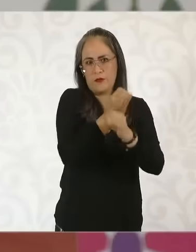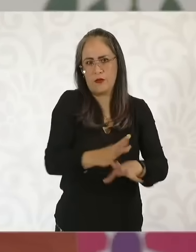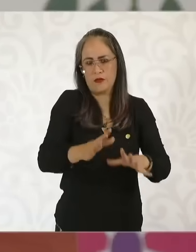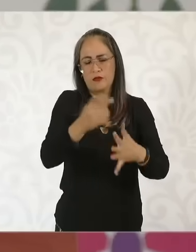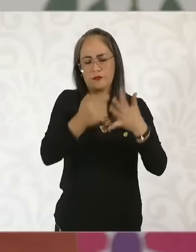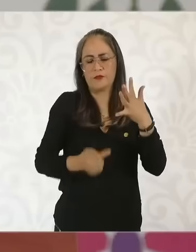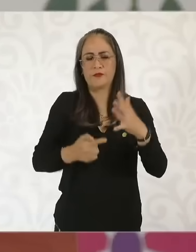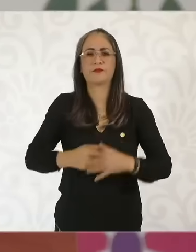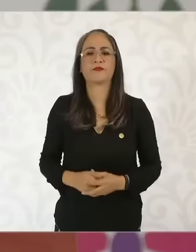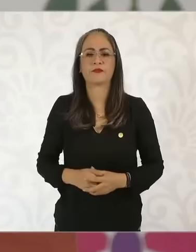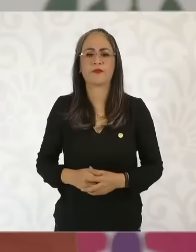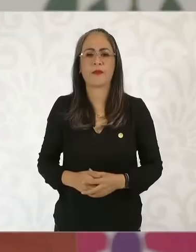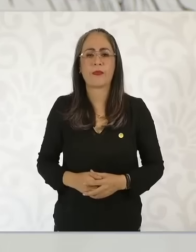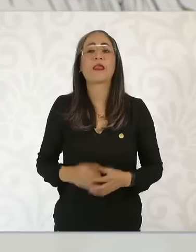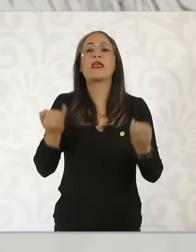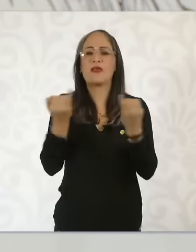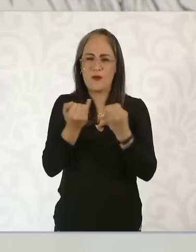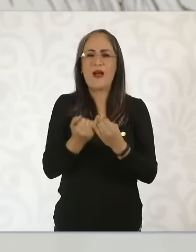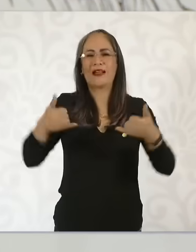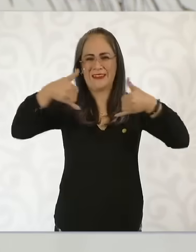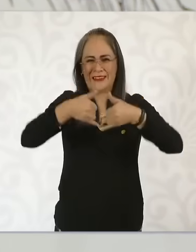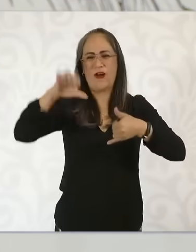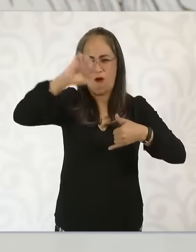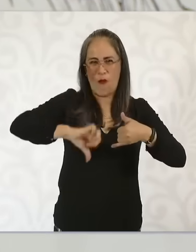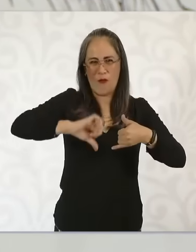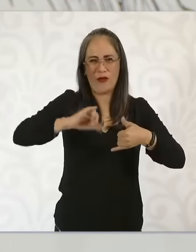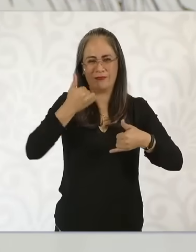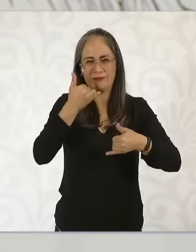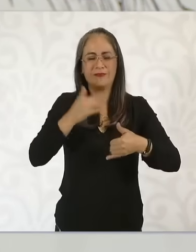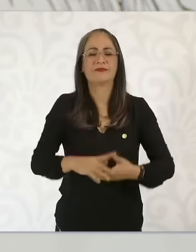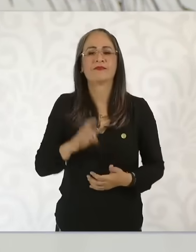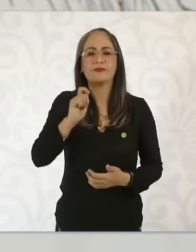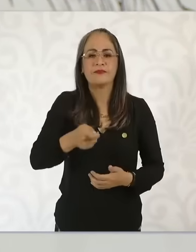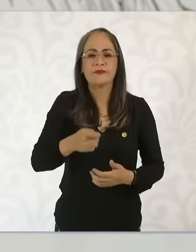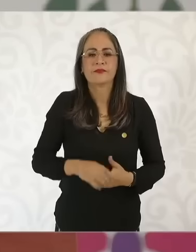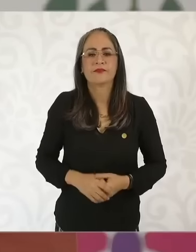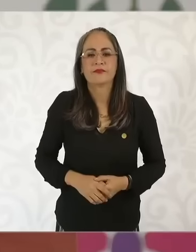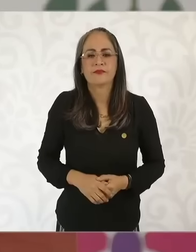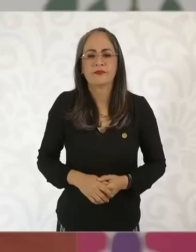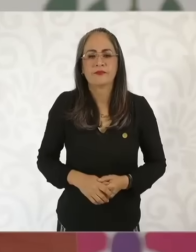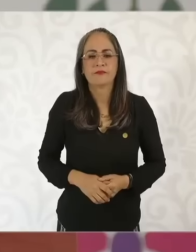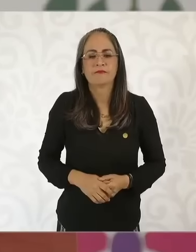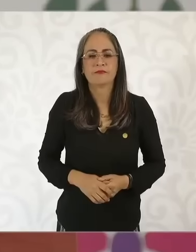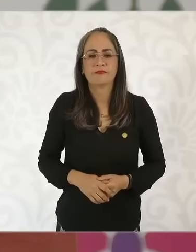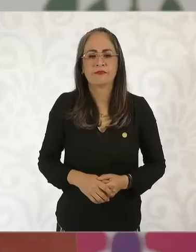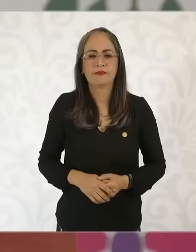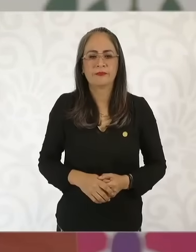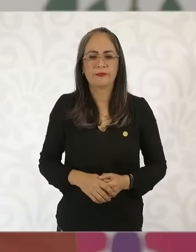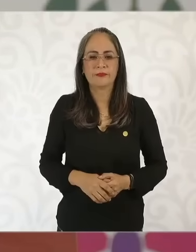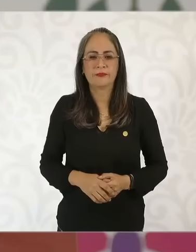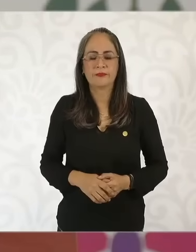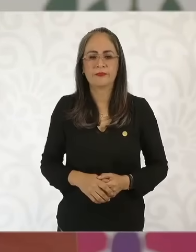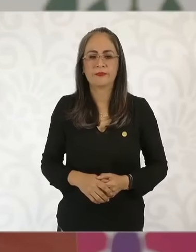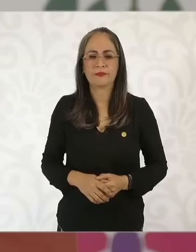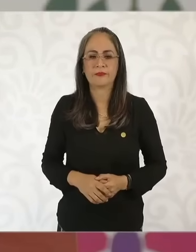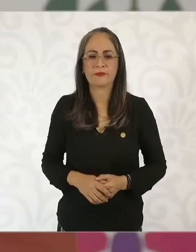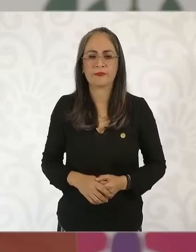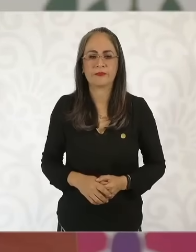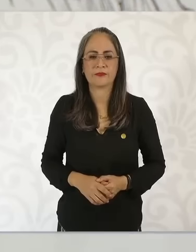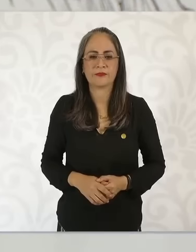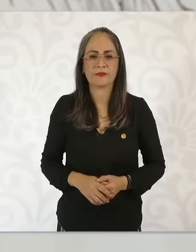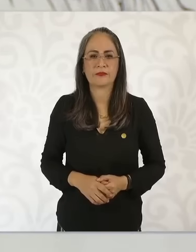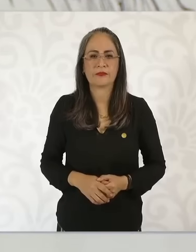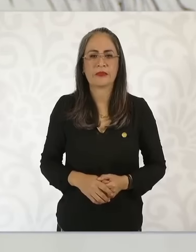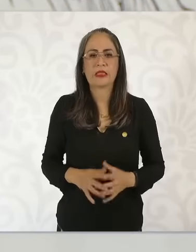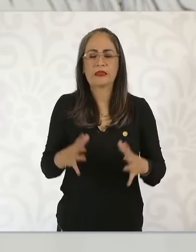este tema también se tocó en la llamada de lo que significa la tensión eh para evitar el consumo de